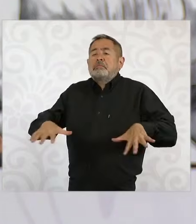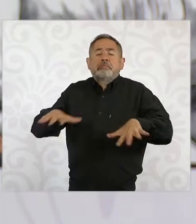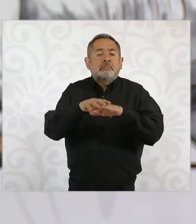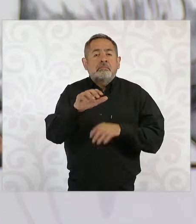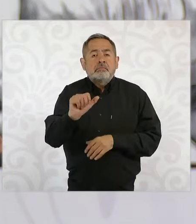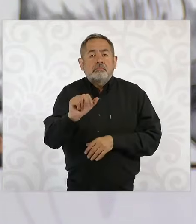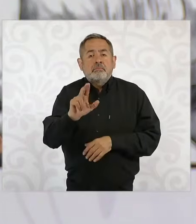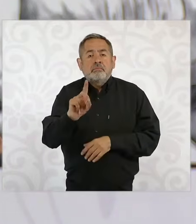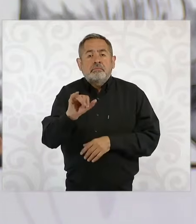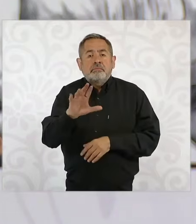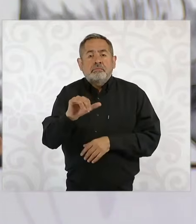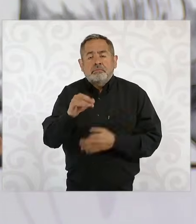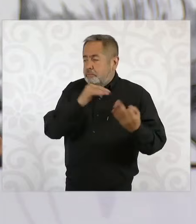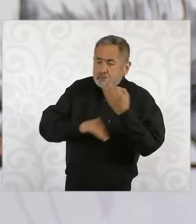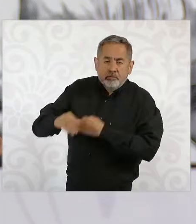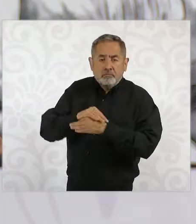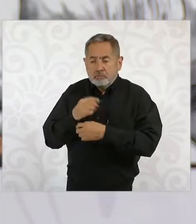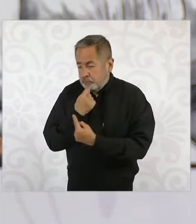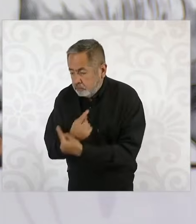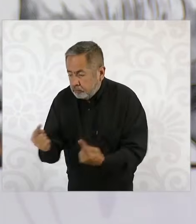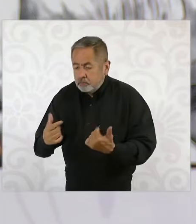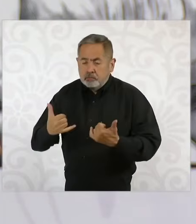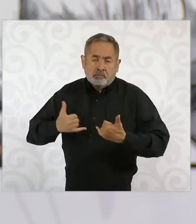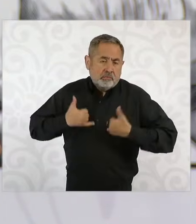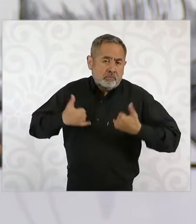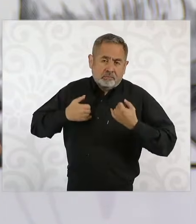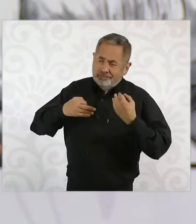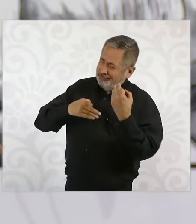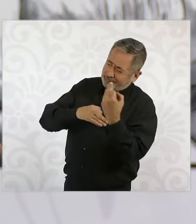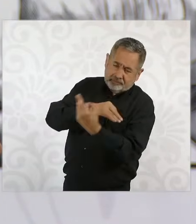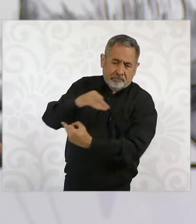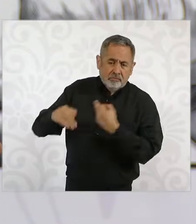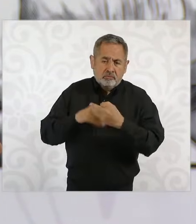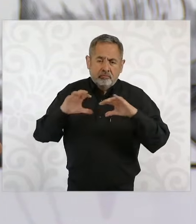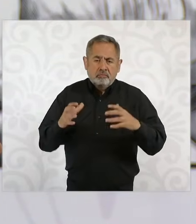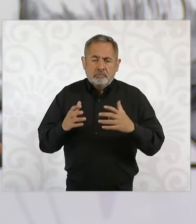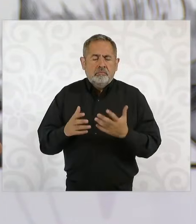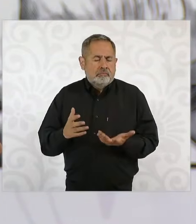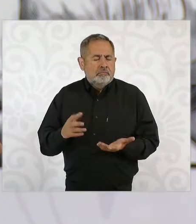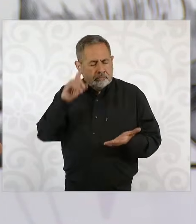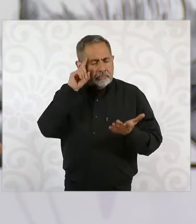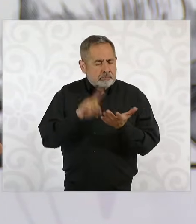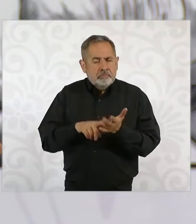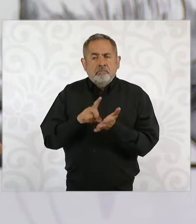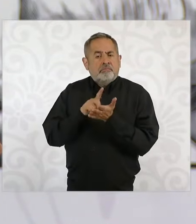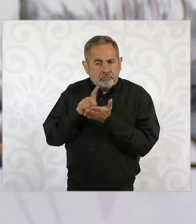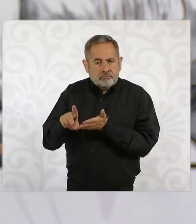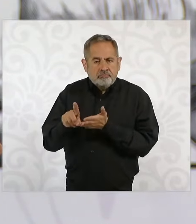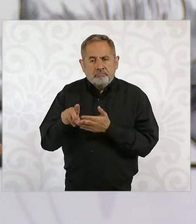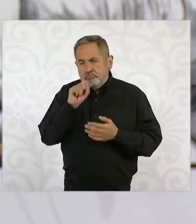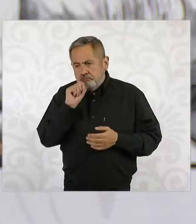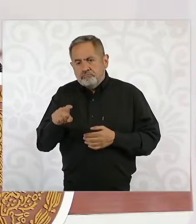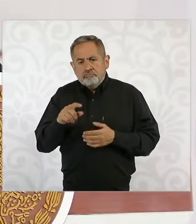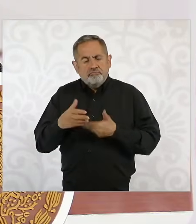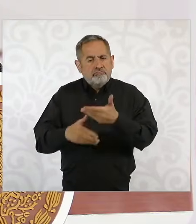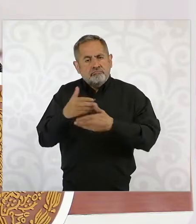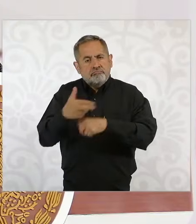la juvenil, son todas. Entonces, e creemos que los derechos tienen que ir hacia hacia ellos.